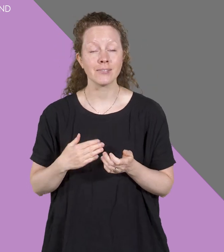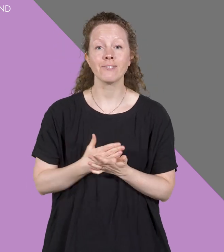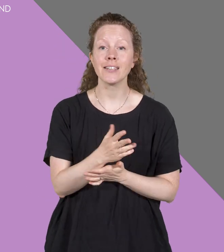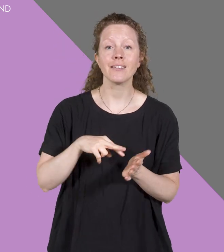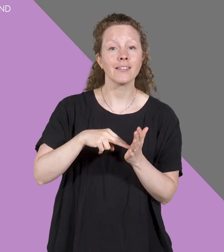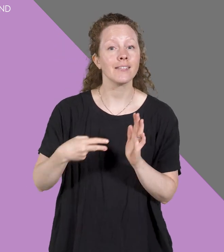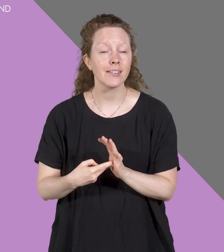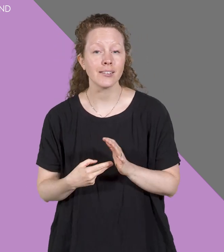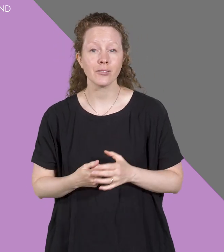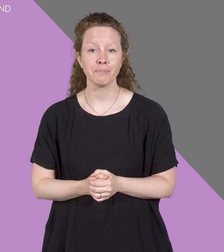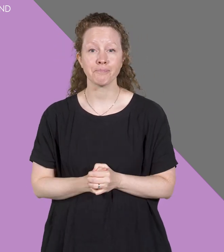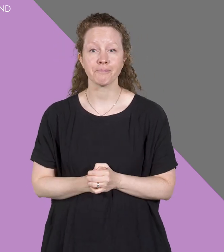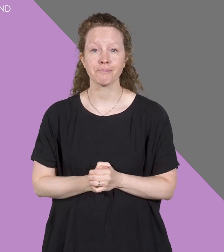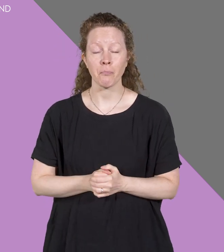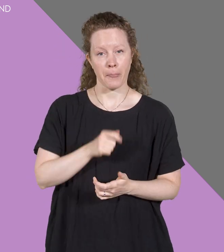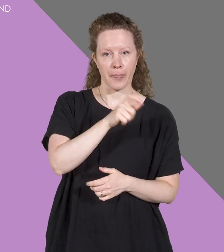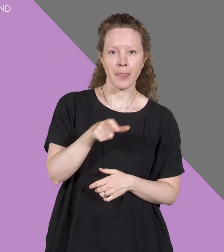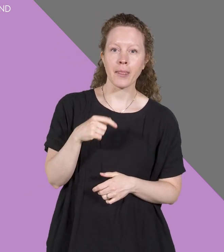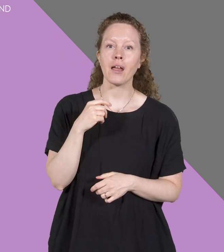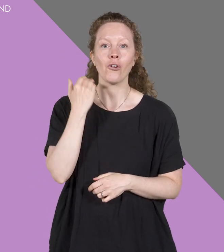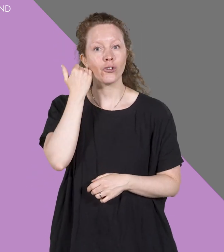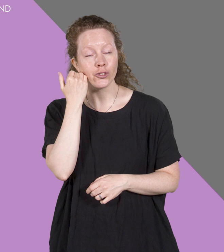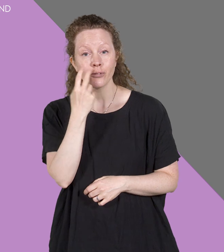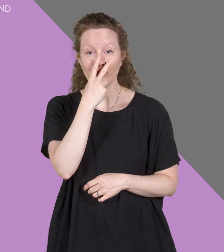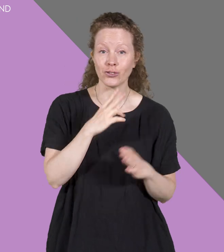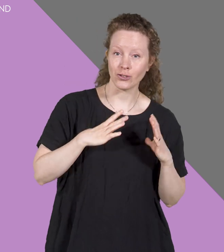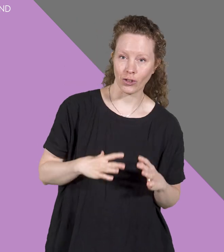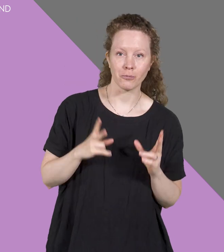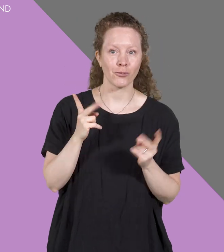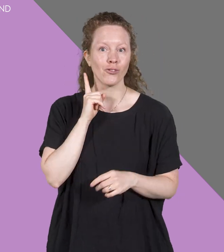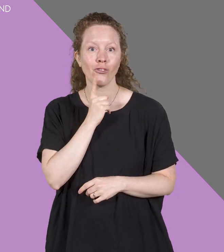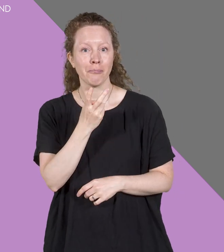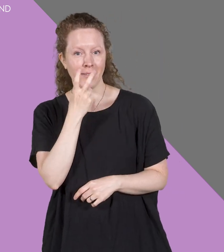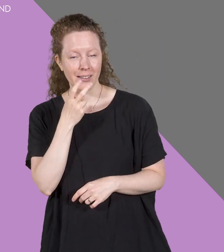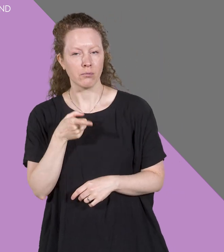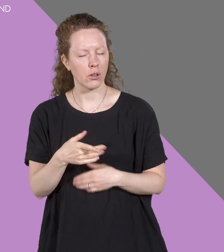med hjälp av teknologi. För personer med hörsel- och synskada och för dövblinda -